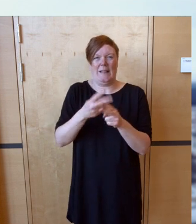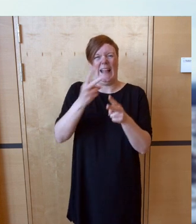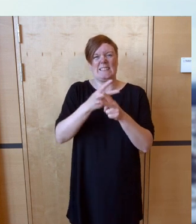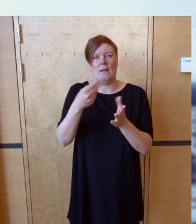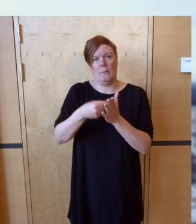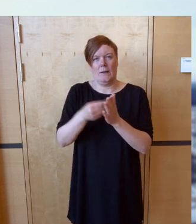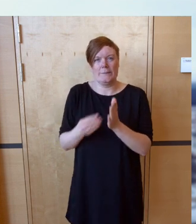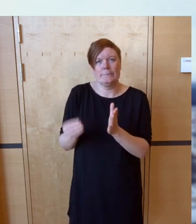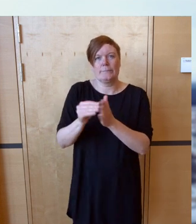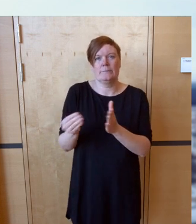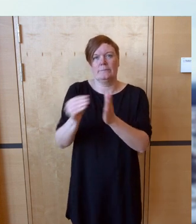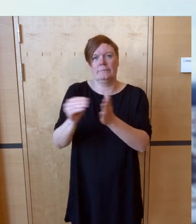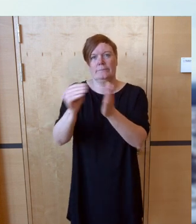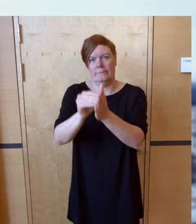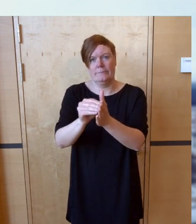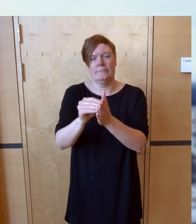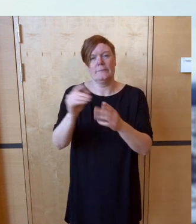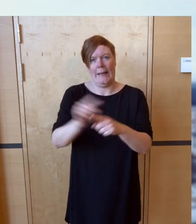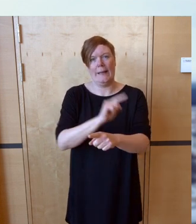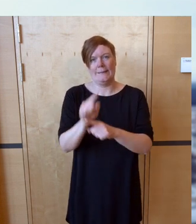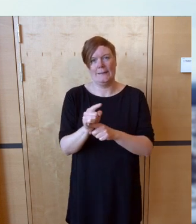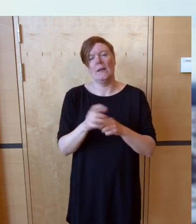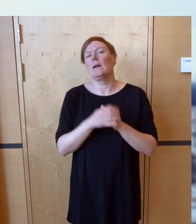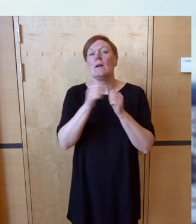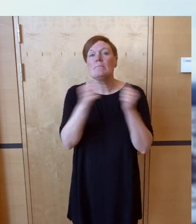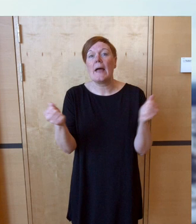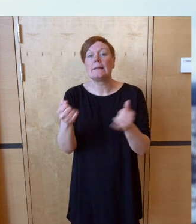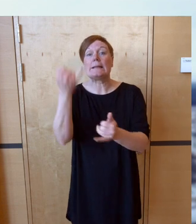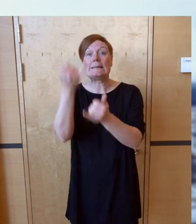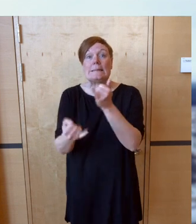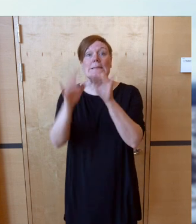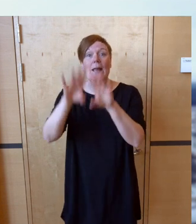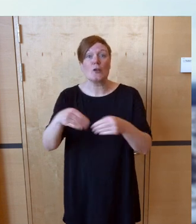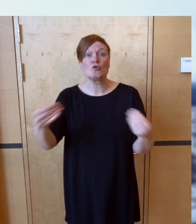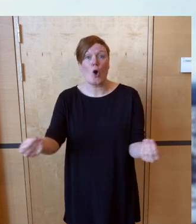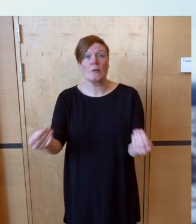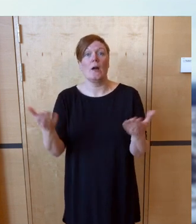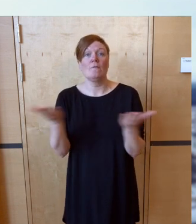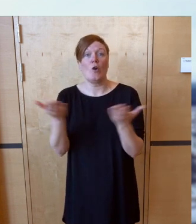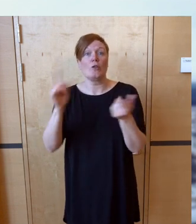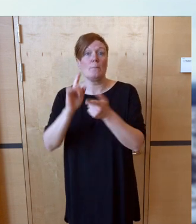Denhär långsiktiga Vad det blev av det hela Hur var det kostade sliten Tack